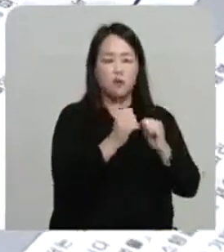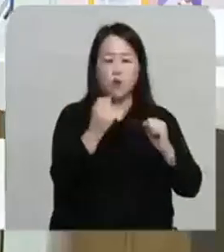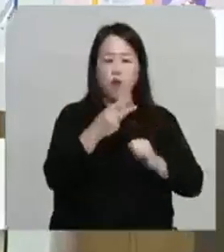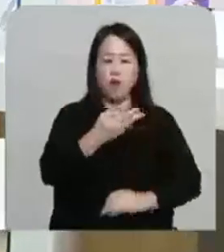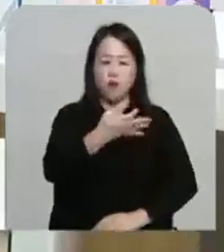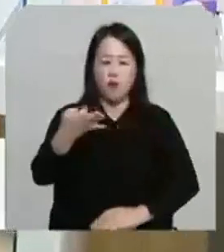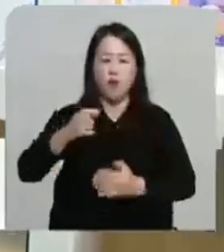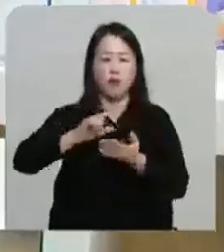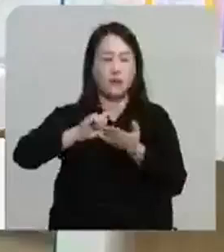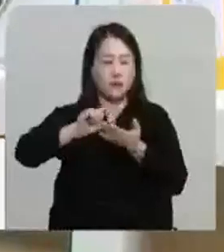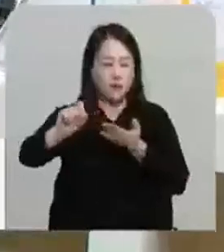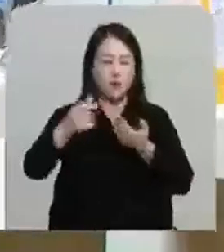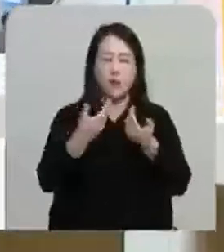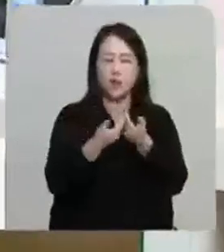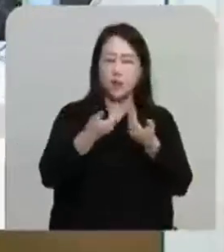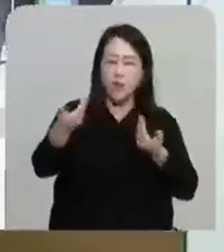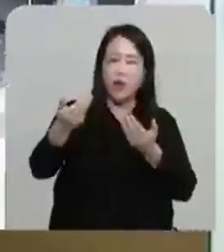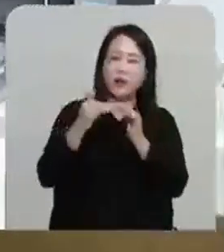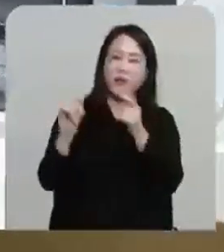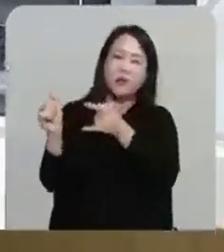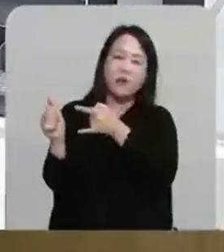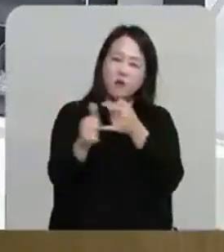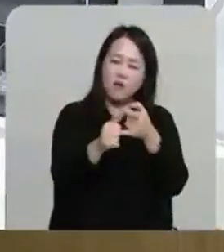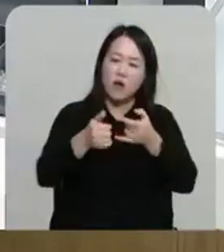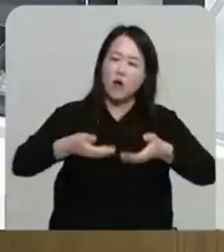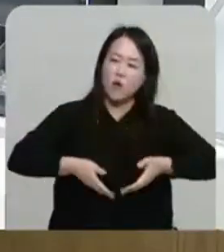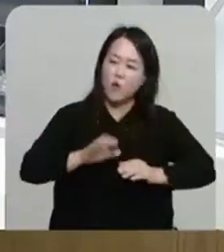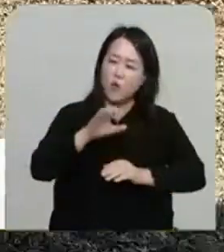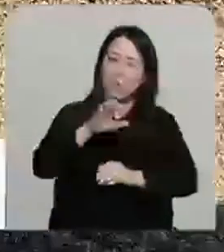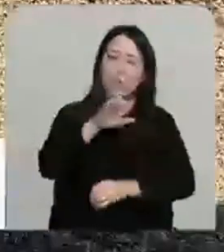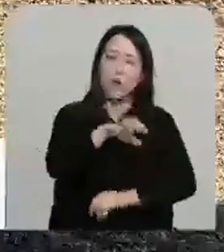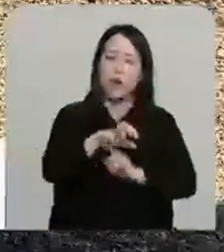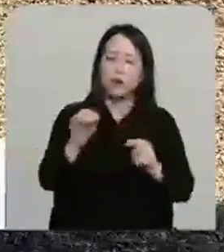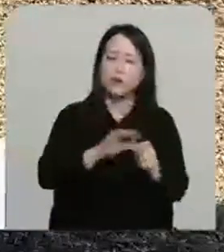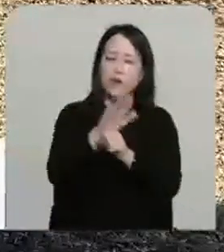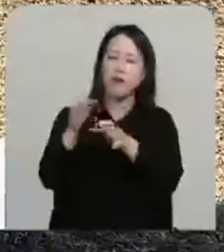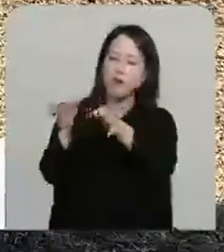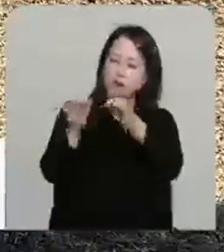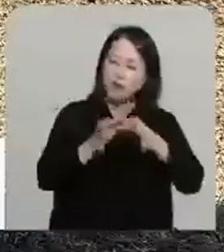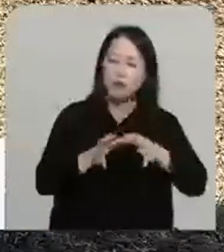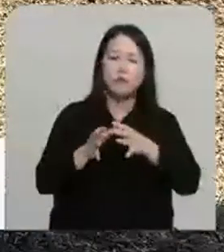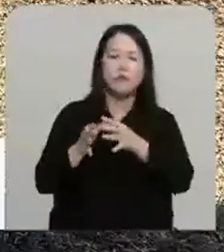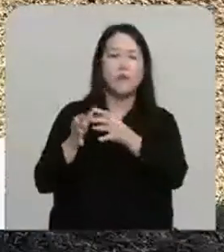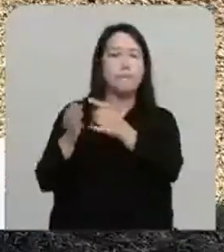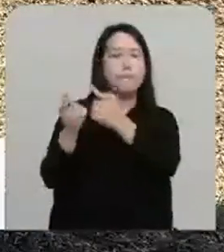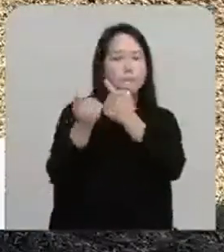고향사랑기부제 동참을 호소하고 있는 가운데 지방소멸을 막고 균형발전